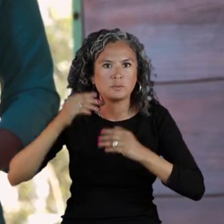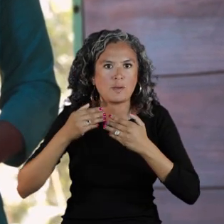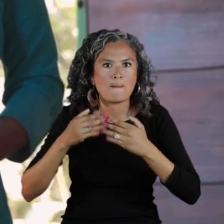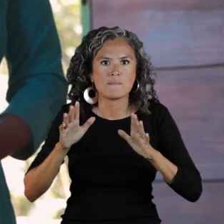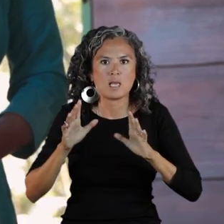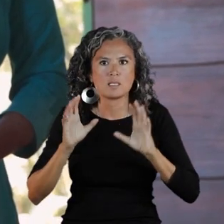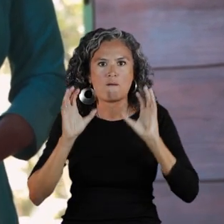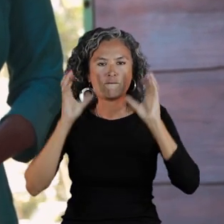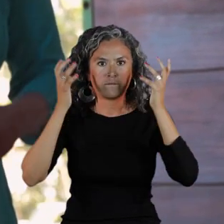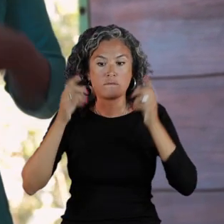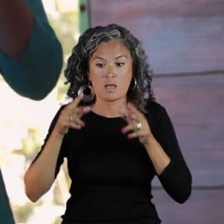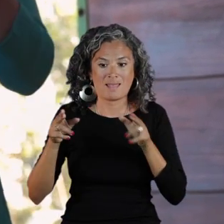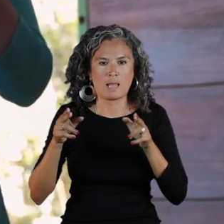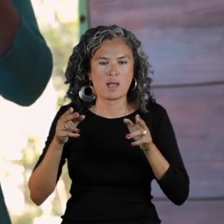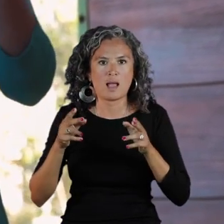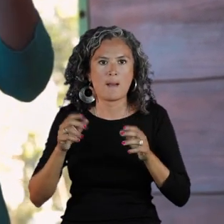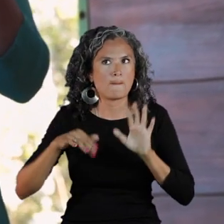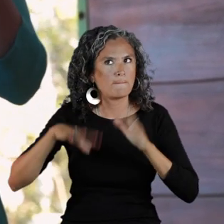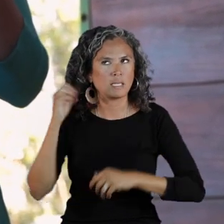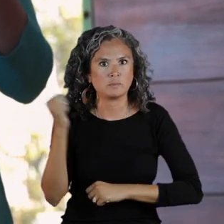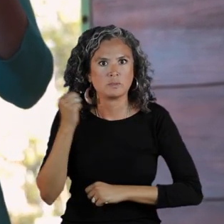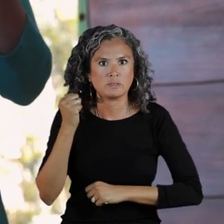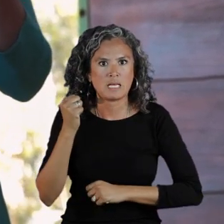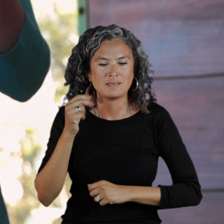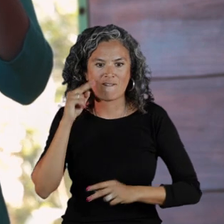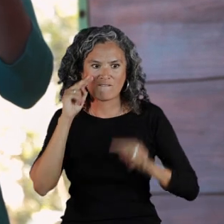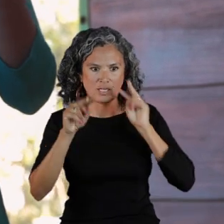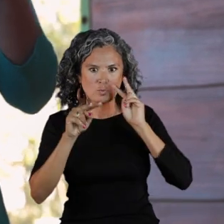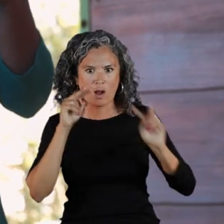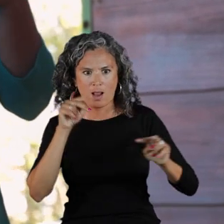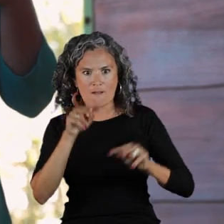Es la fase más aguda y la más visible.